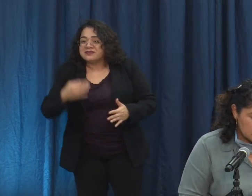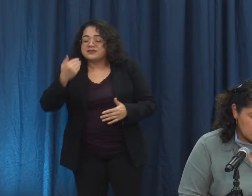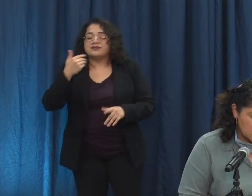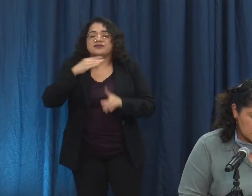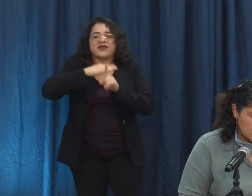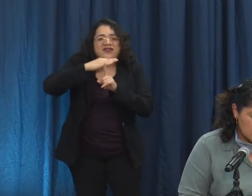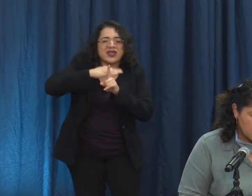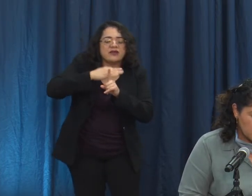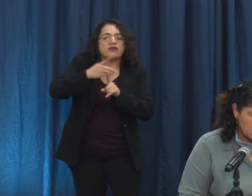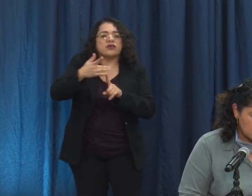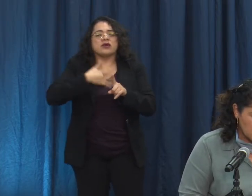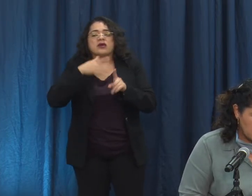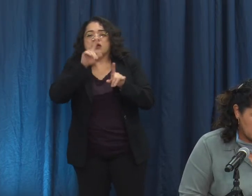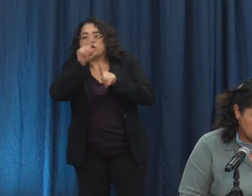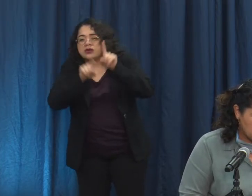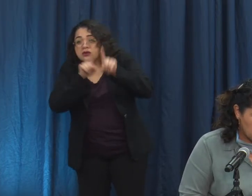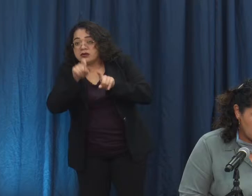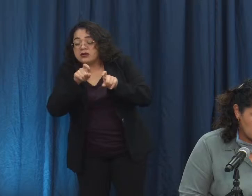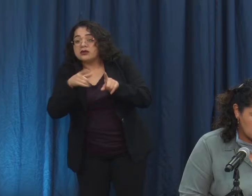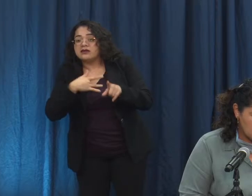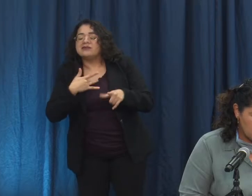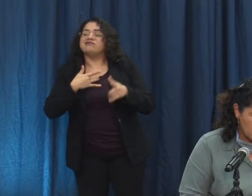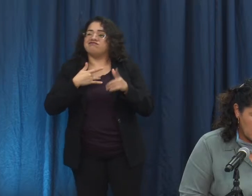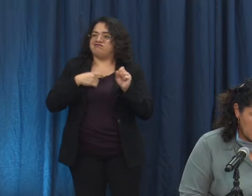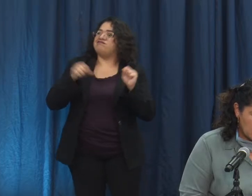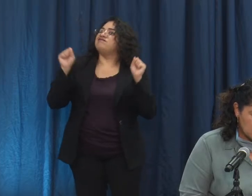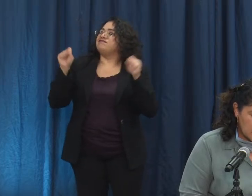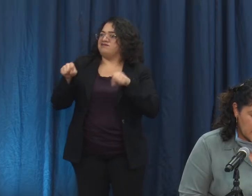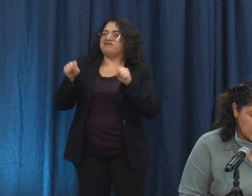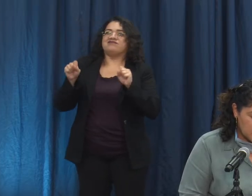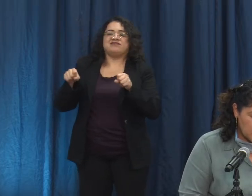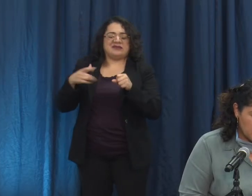transmitter a información al equipo de evaluation mobile Kyocera equipo de